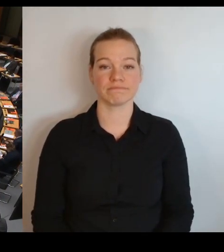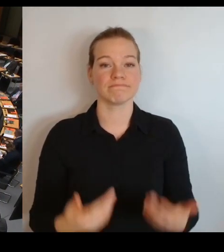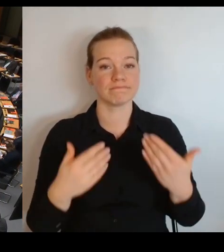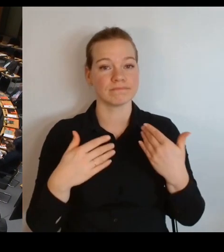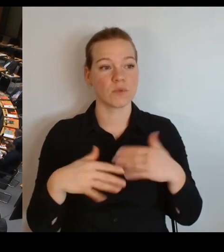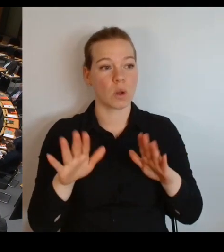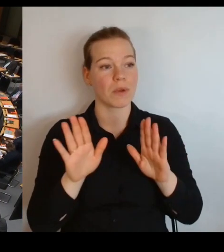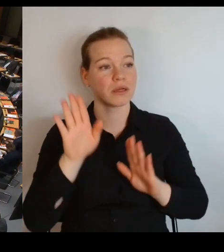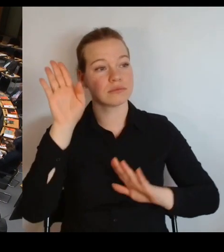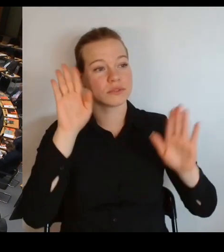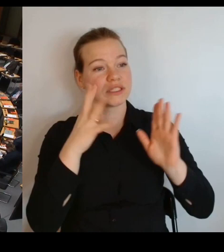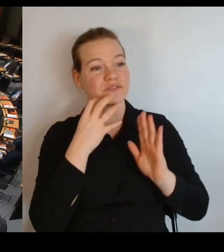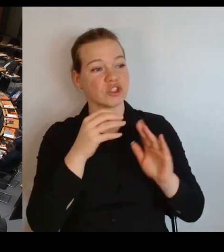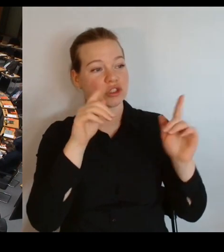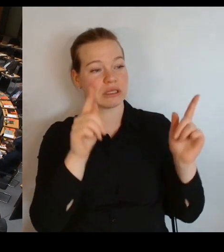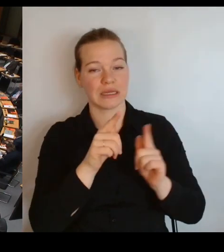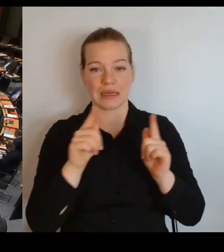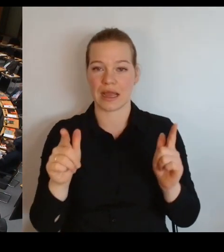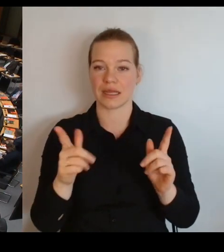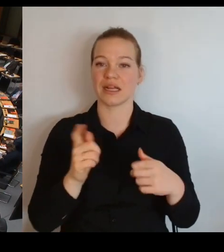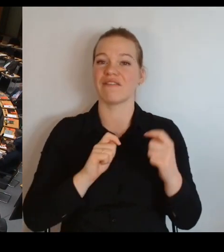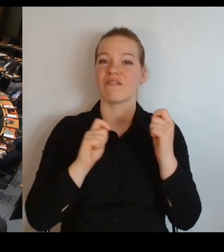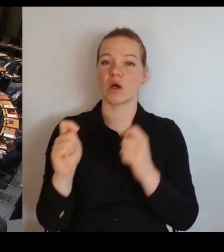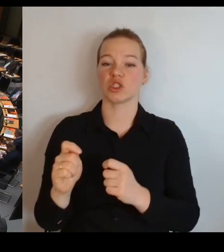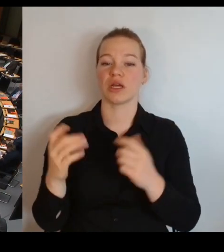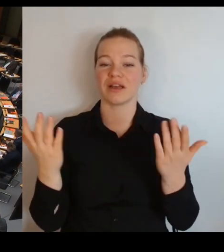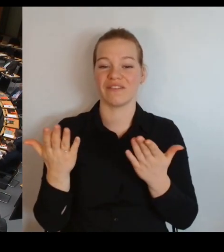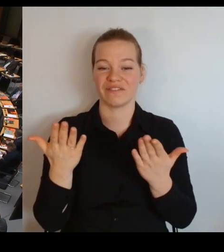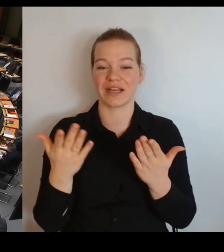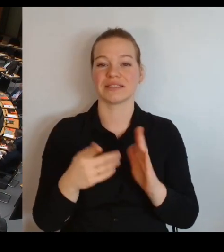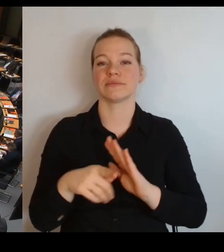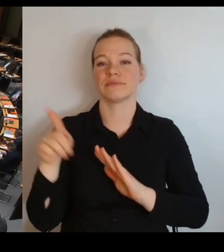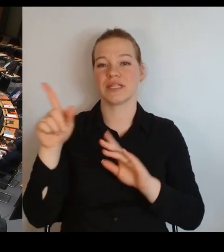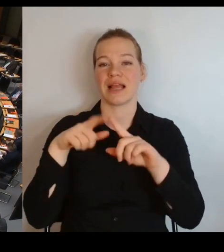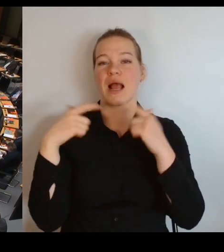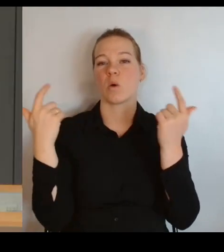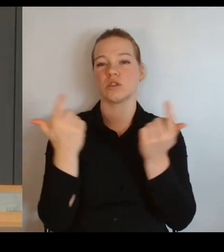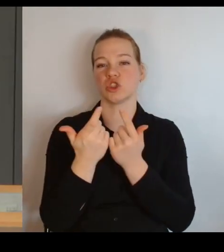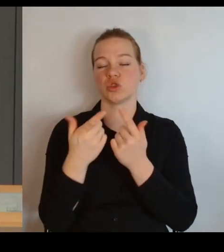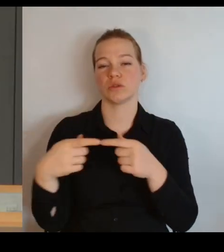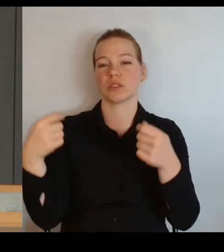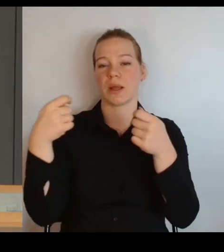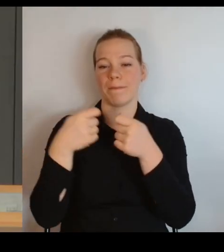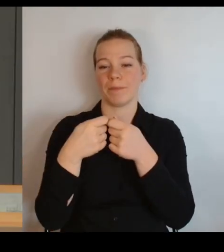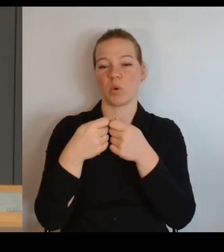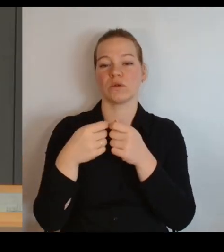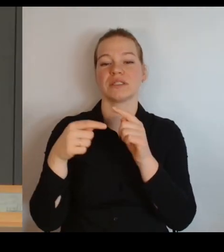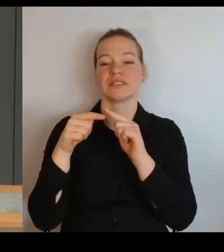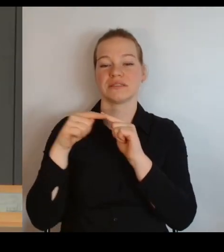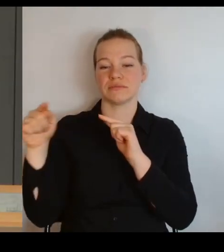an den Ausschuss für Bundes und Europaangelegenheiten, Medien sowie mit beratend an den Ausschuss für Gesundheit und Pflege.